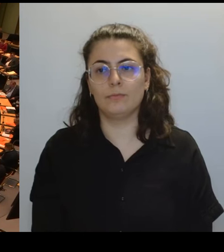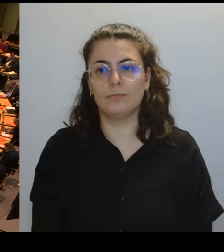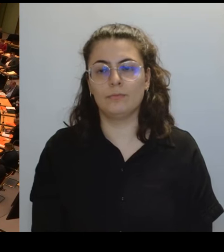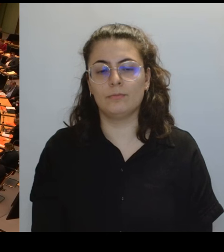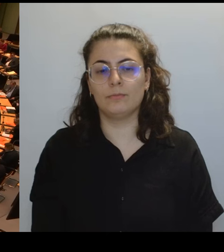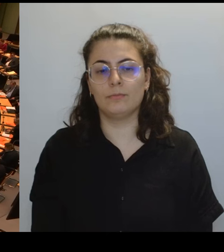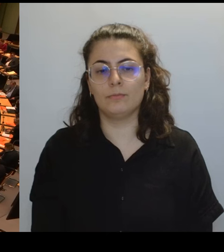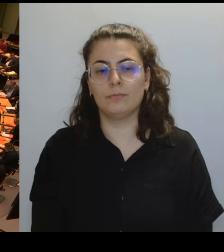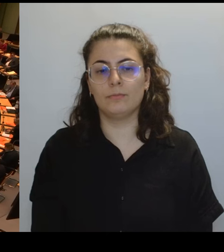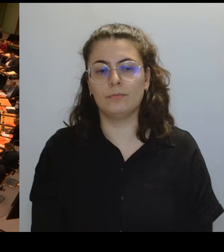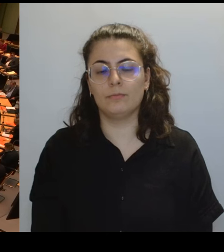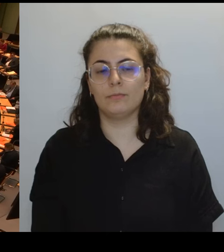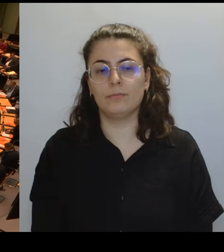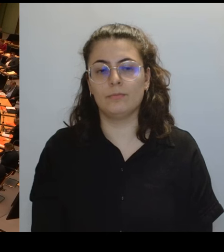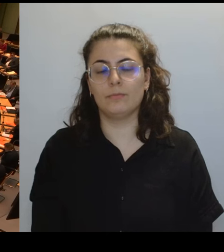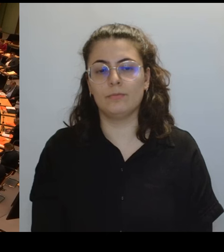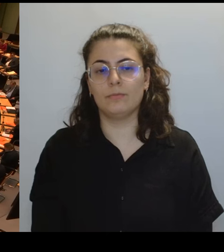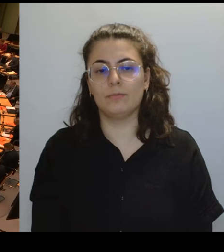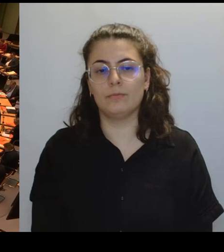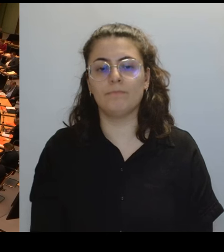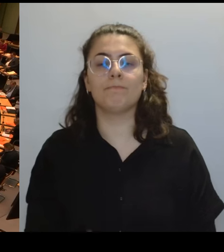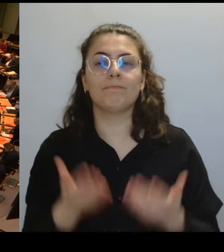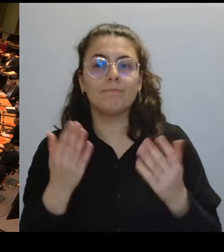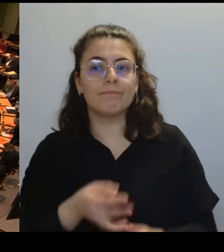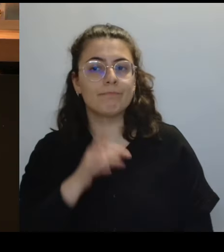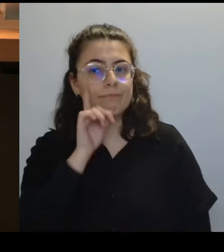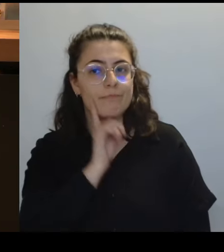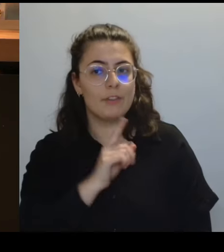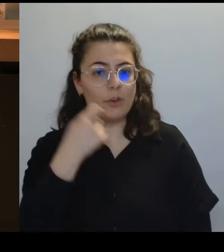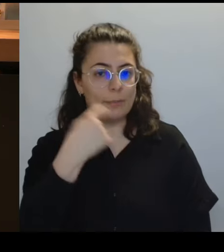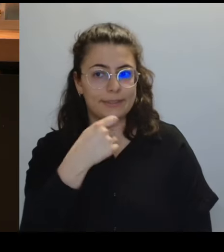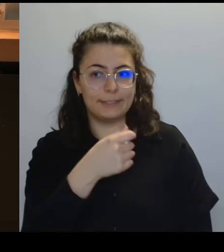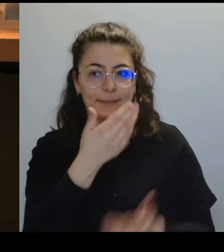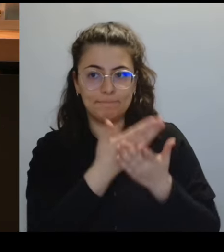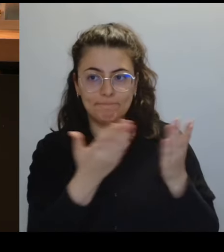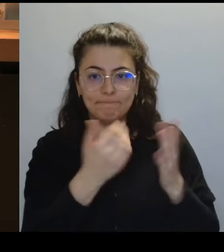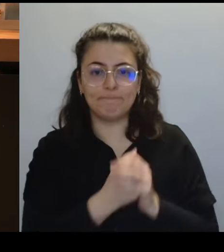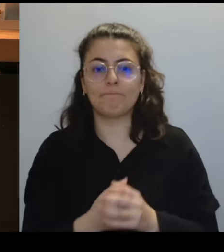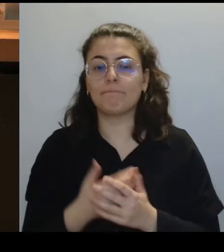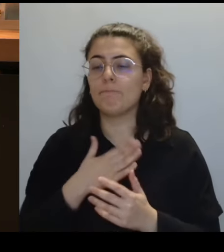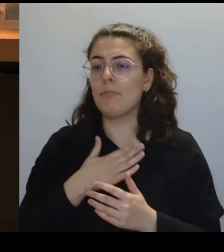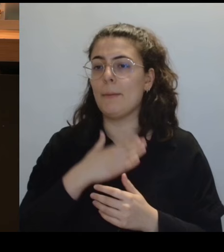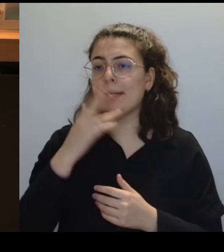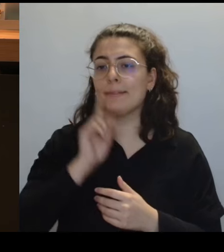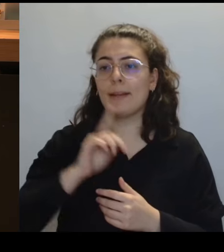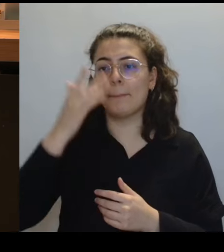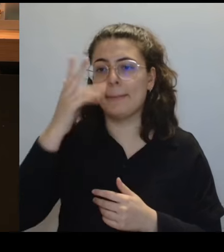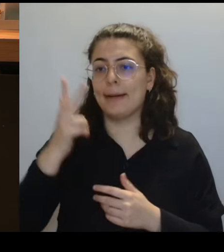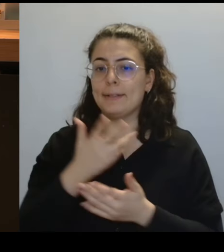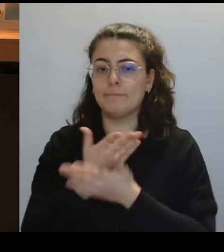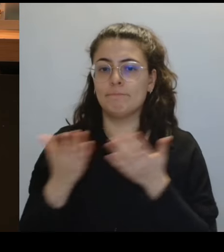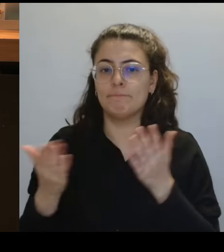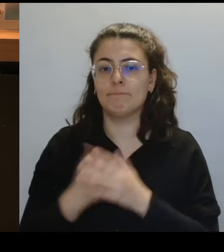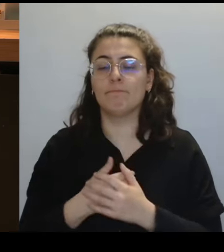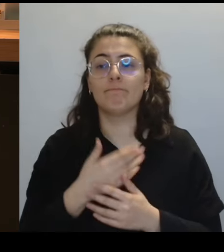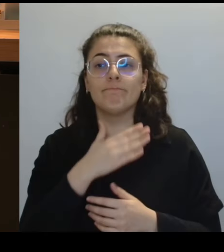Sehr geehrte Frau Präsidentin! Meine Damen und Herren, lieber Herr Kraft, ich habe im Vorfeld tatsächlich darüber